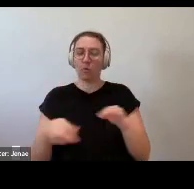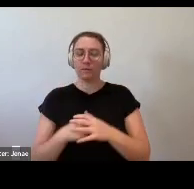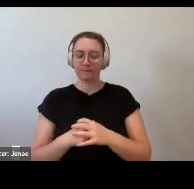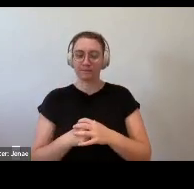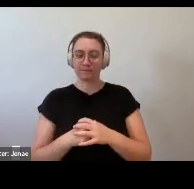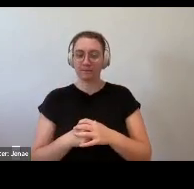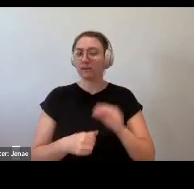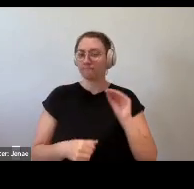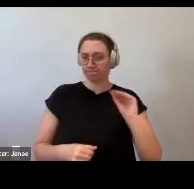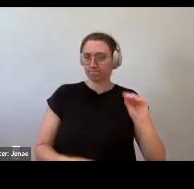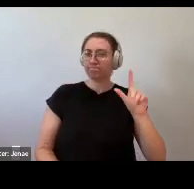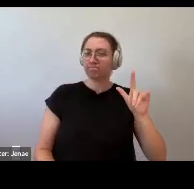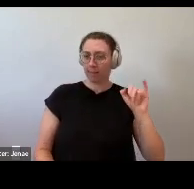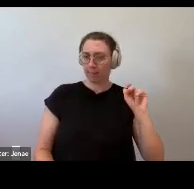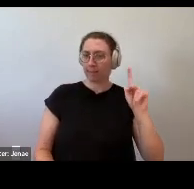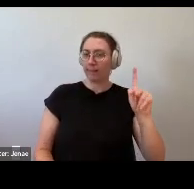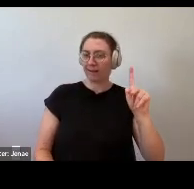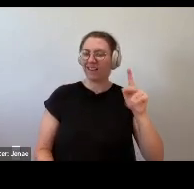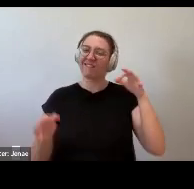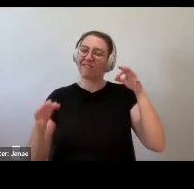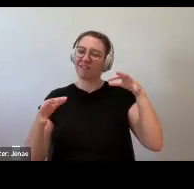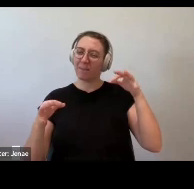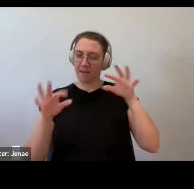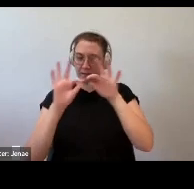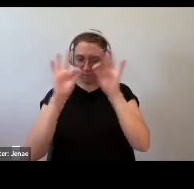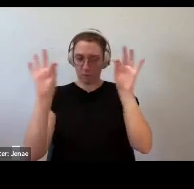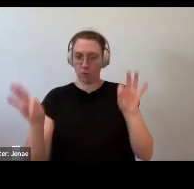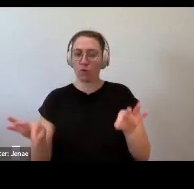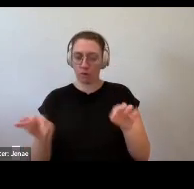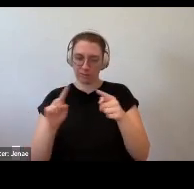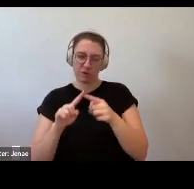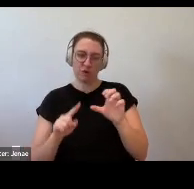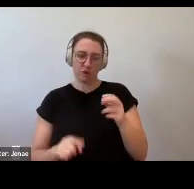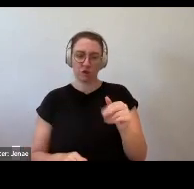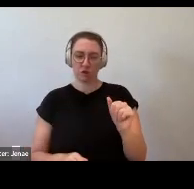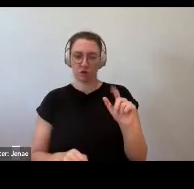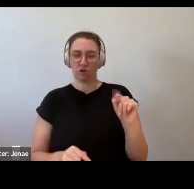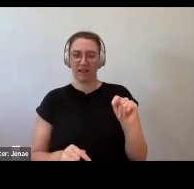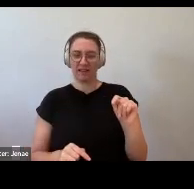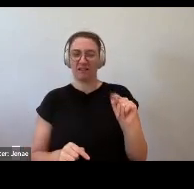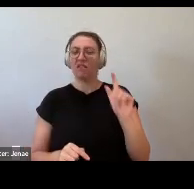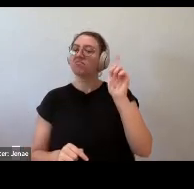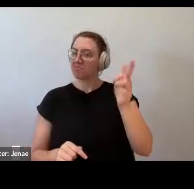enlace al formulario de comentarios en el chat y lo mostraremos más adelante en la pantalla,